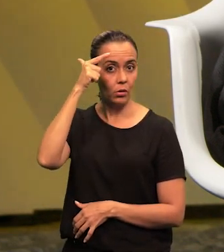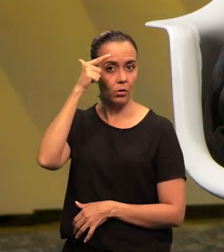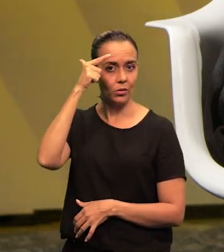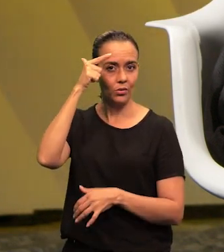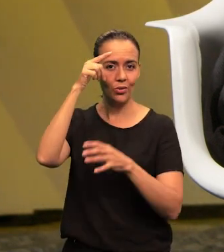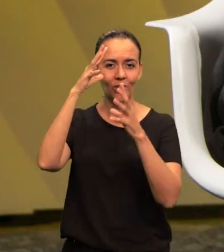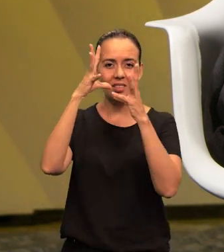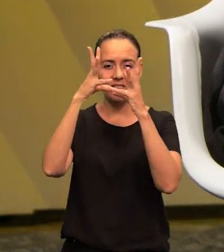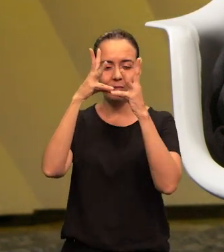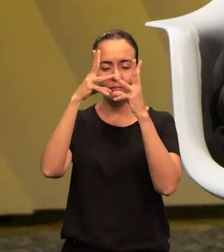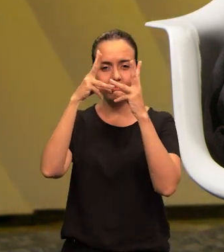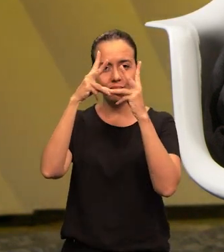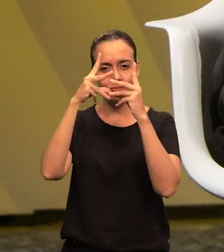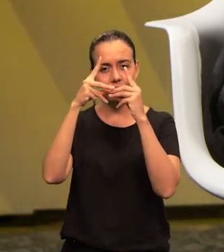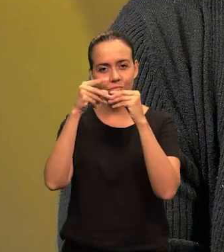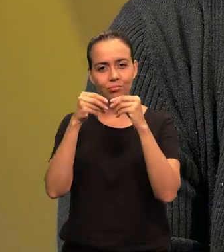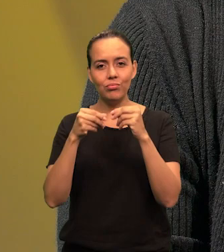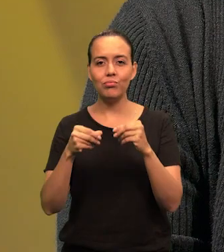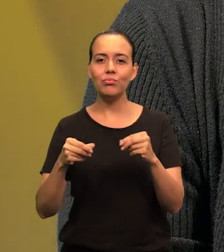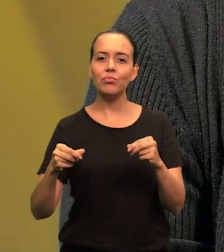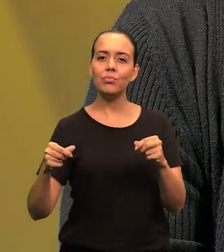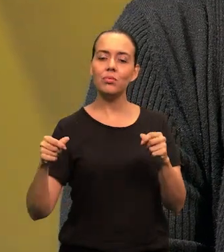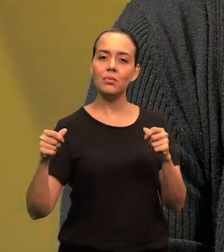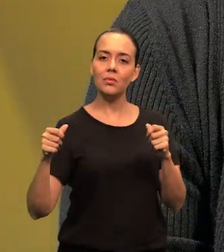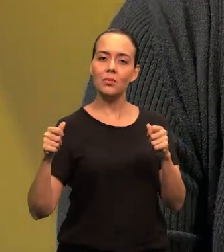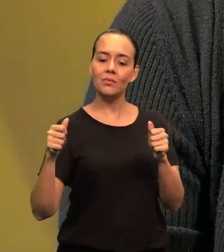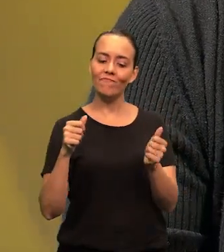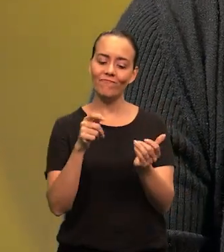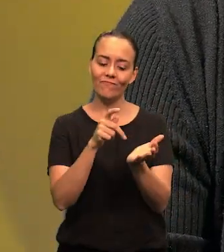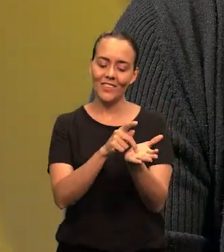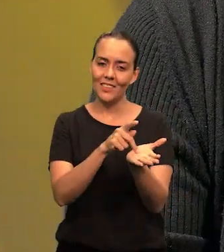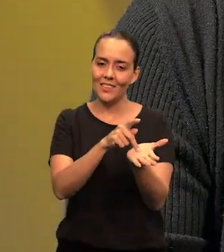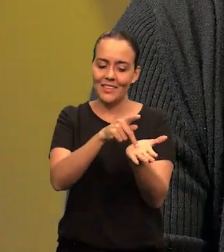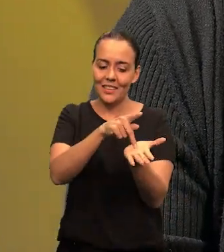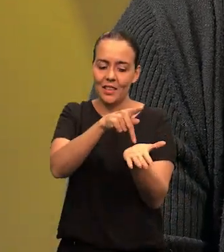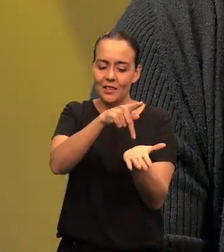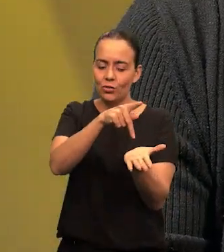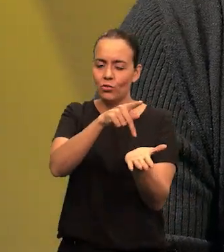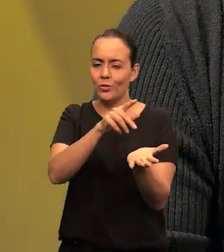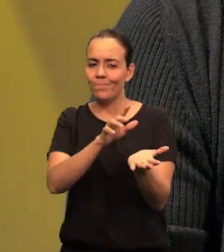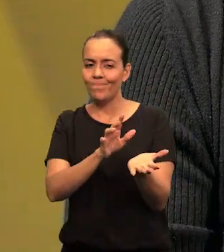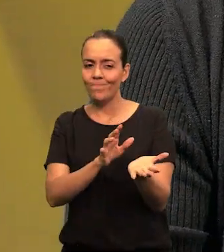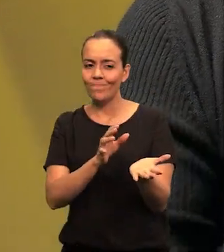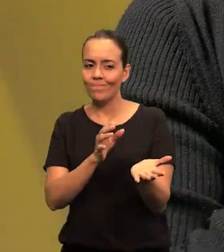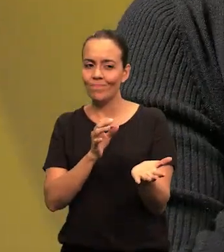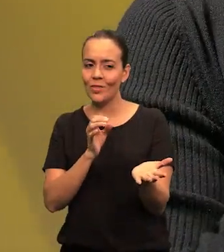está sendo desconstruído, desfeito. As verdades não são mais